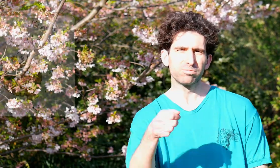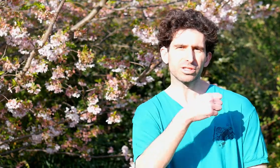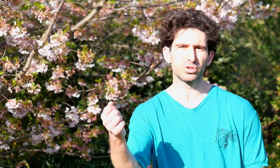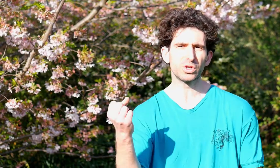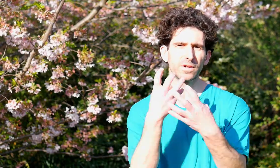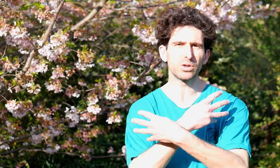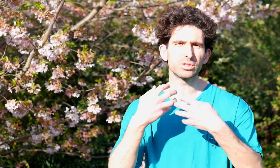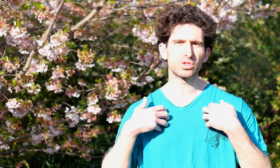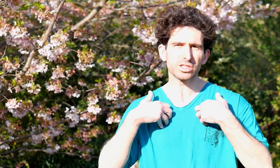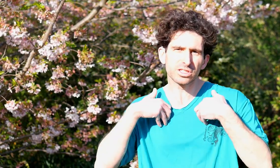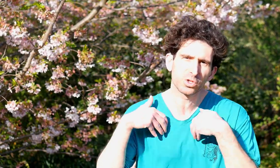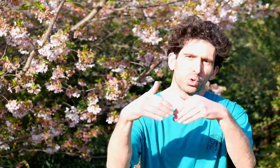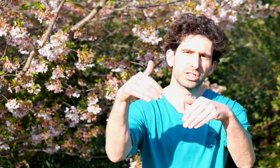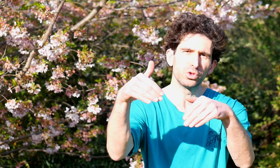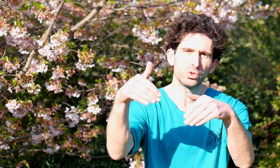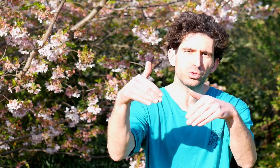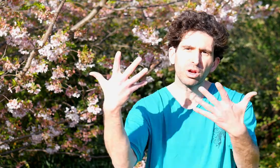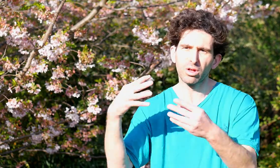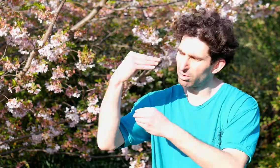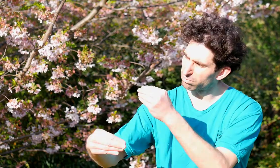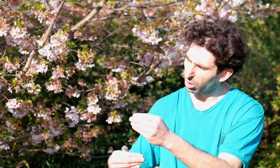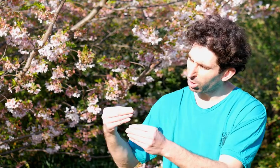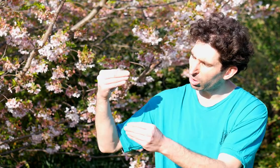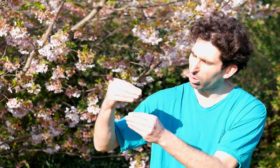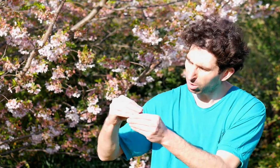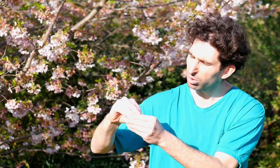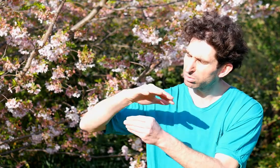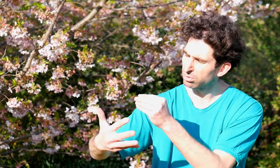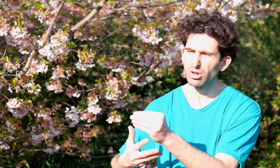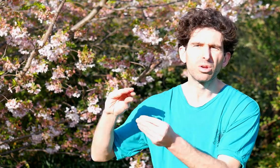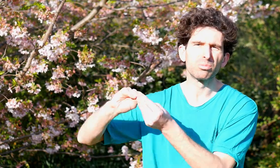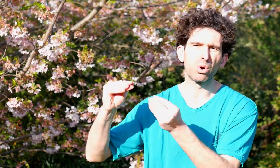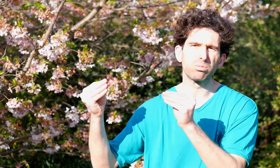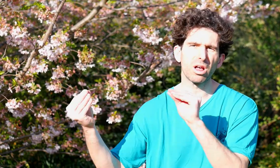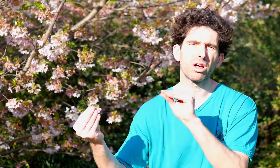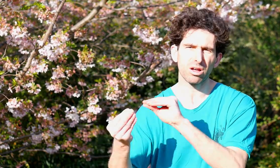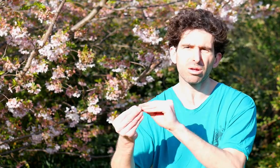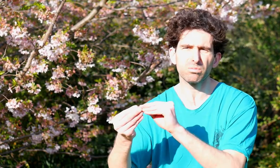Bien sûr que ViruScience continue ! Dans le monde, il y a plein de problèmes